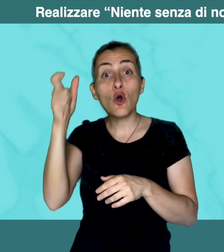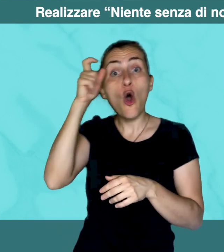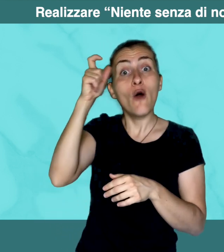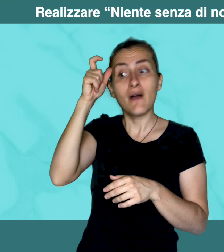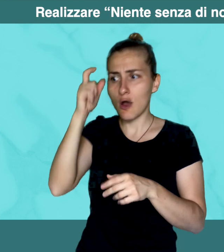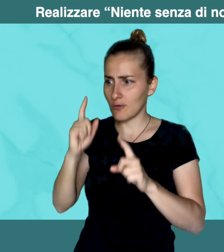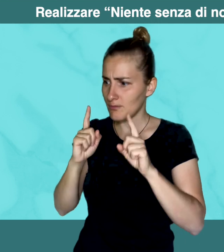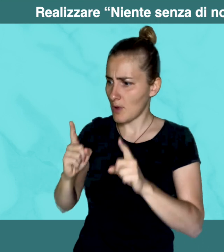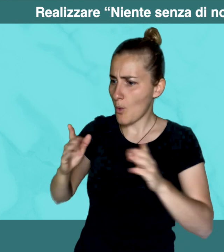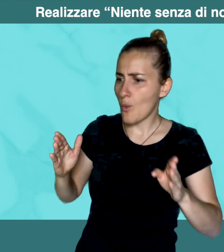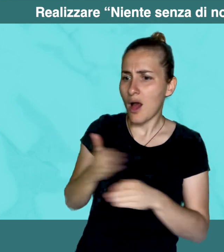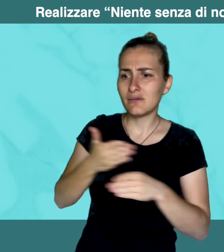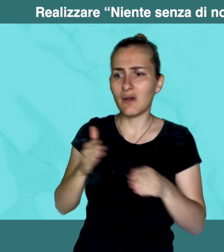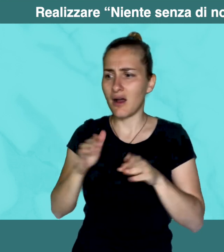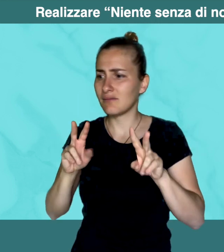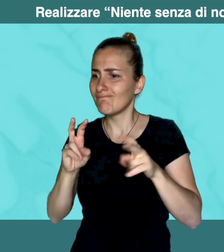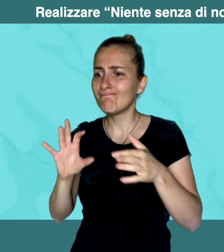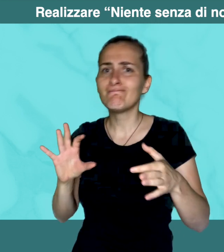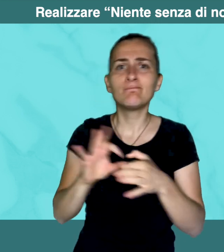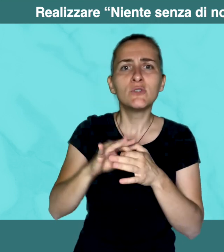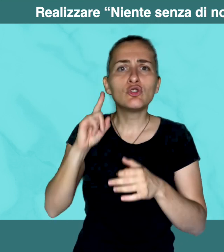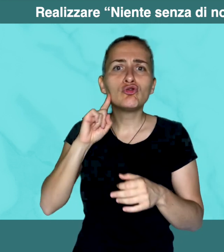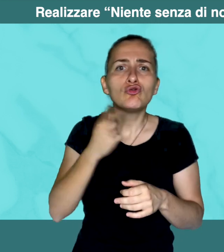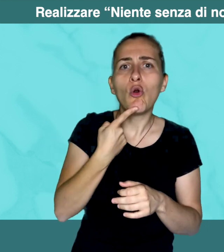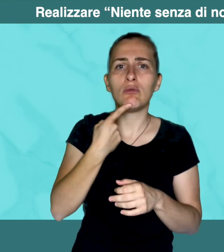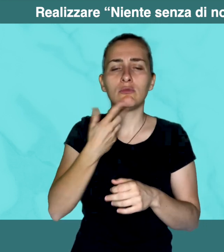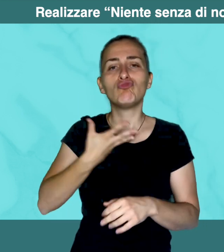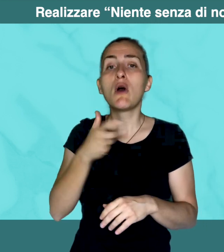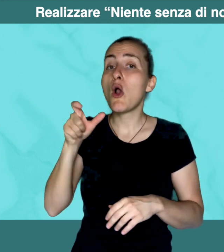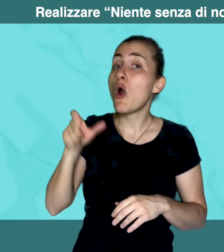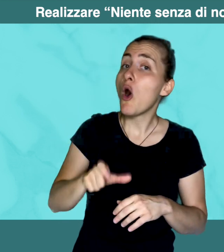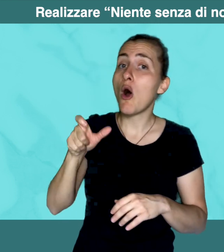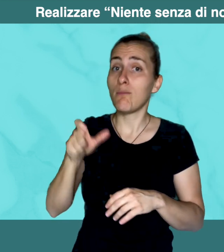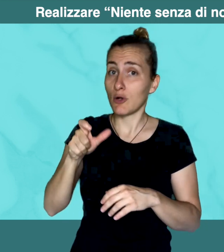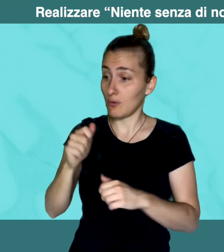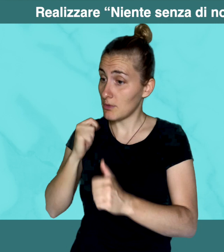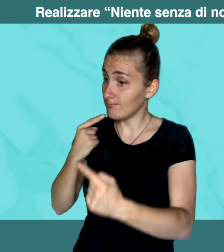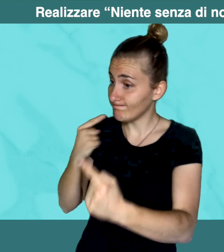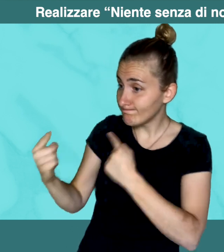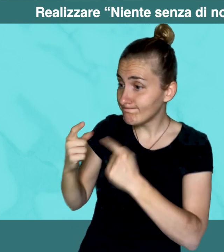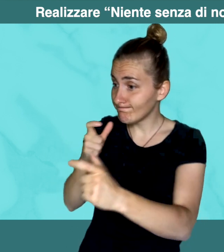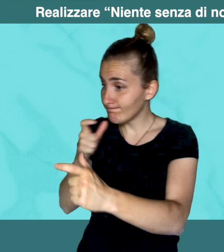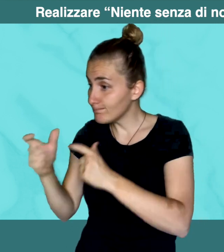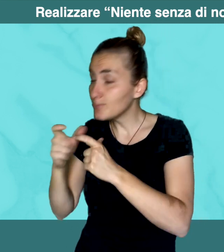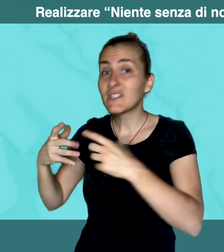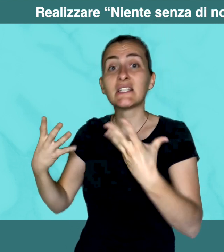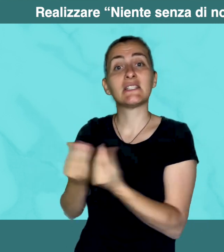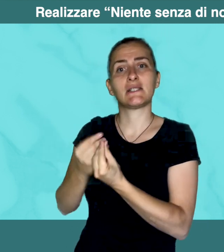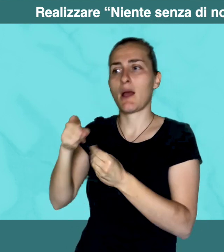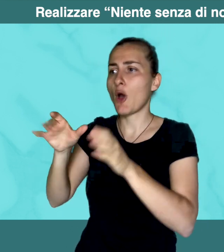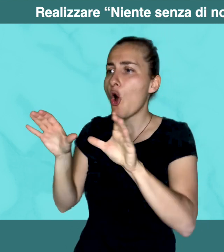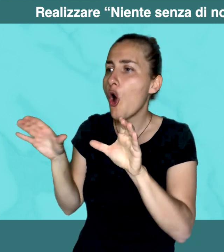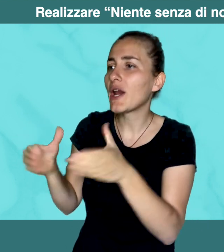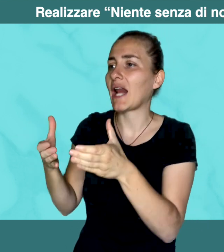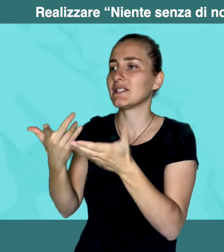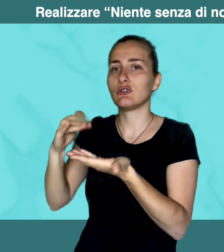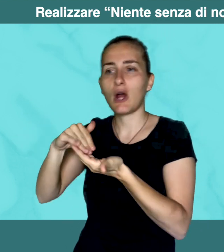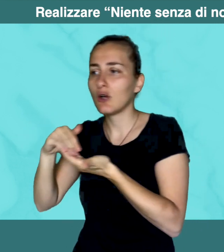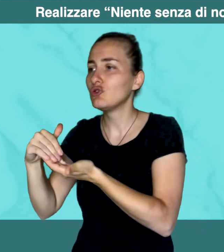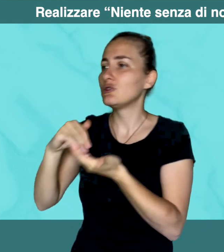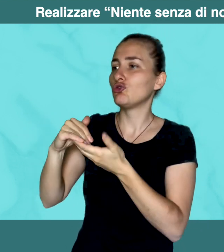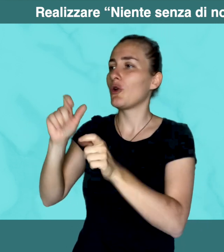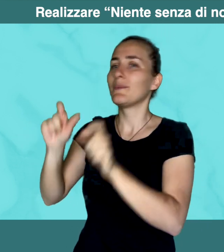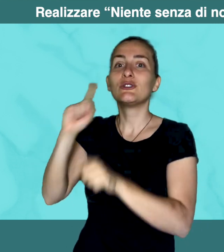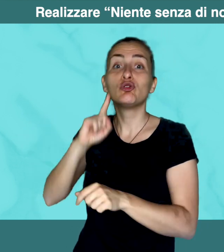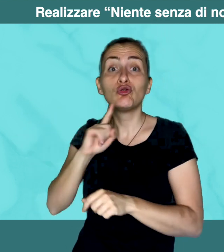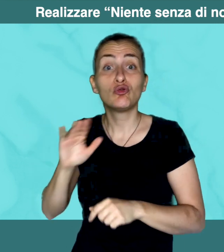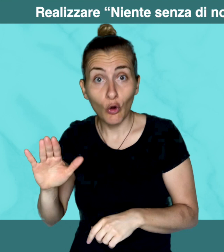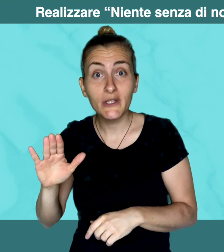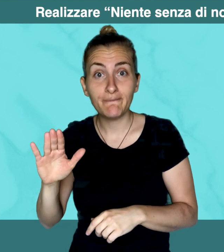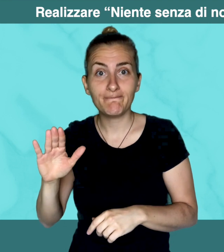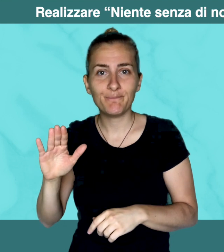i governi hanno l’obbligo di consultare le organizzazioni di persone sorde su tutte le questioni relative alle persone sorde stesse.